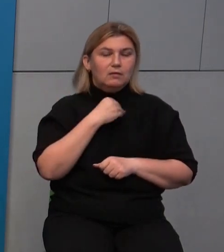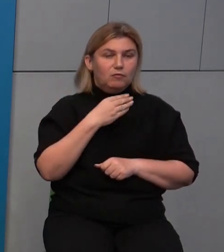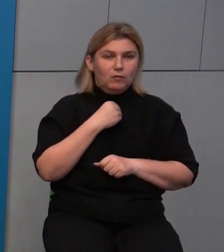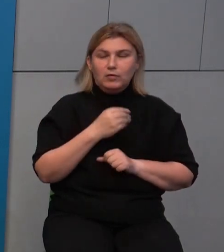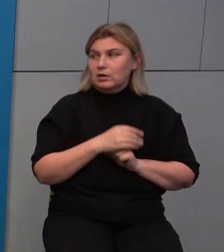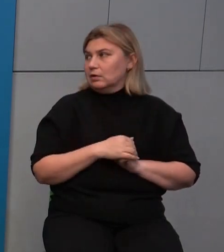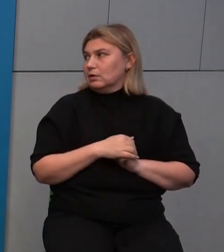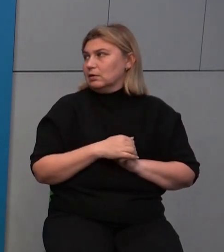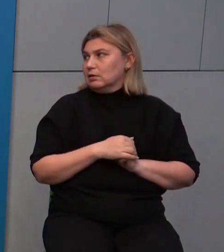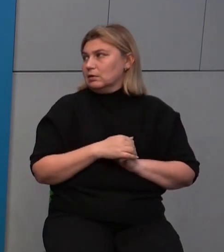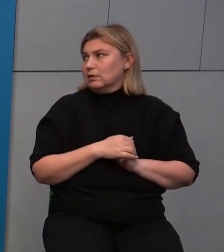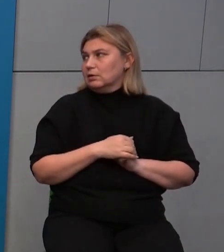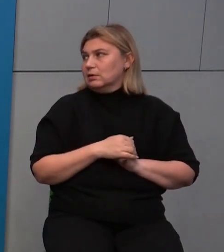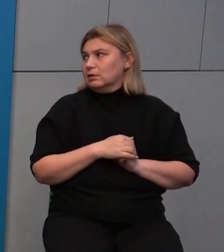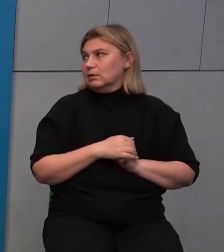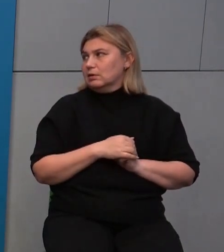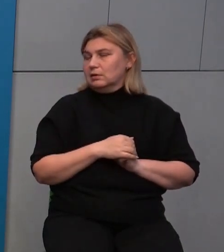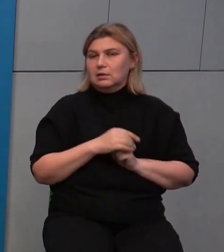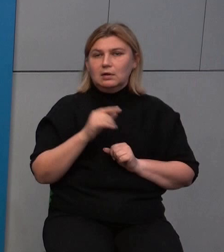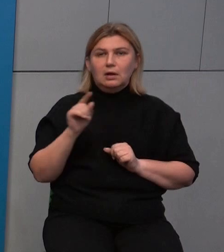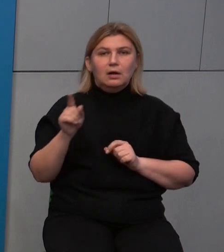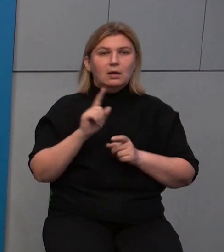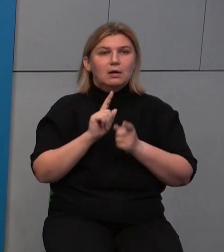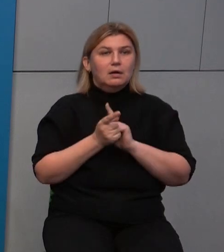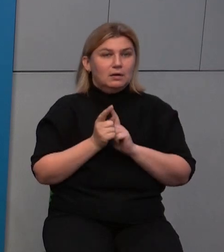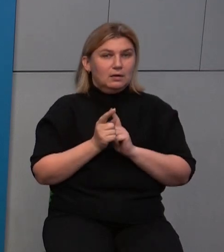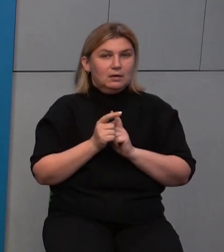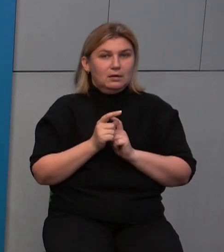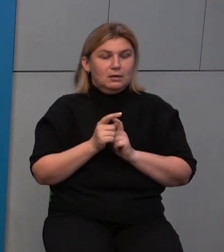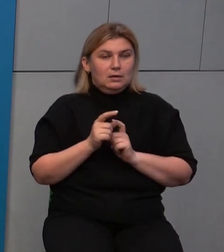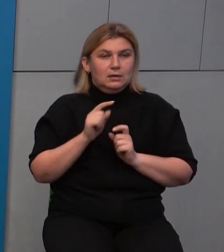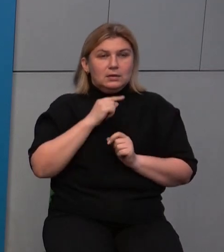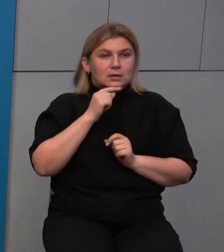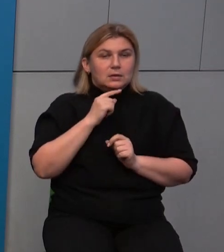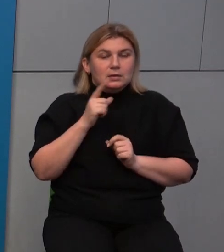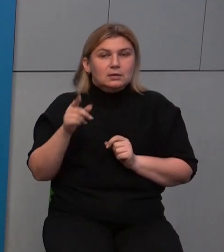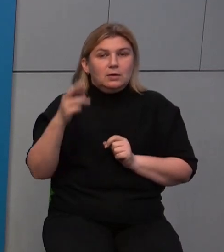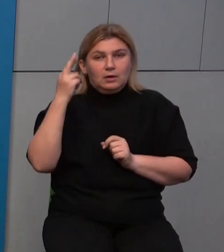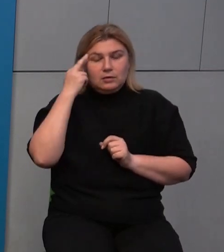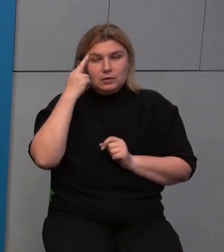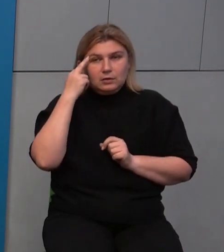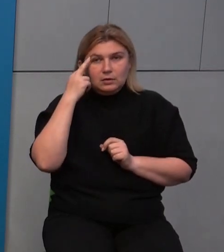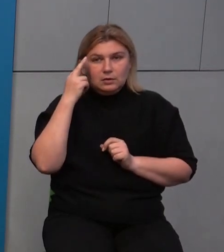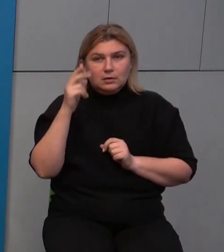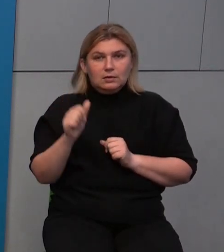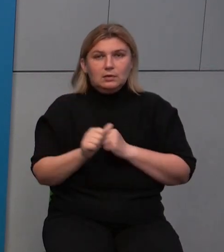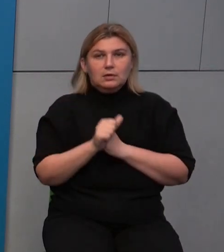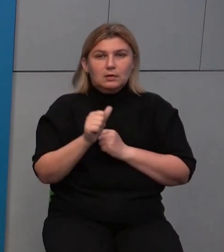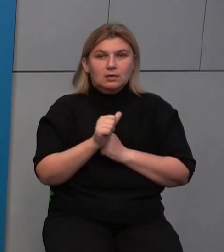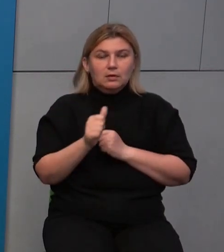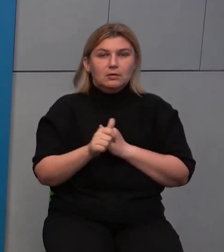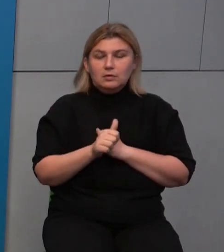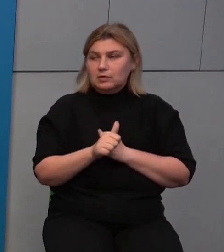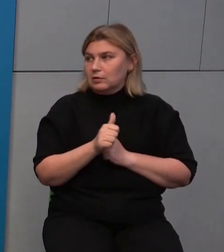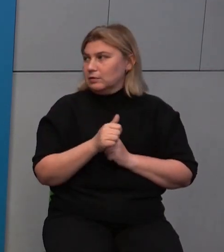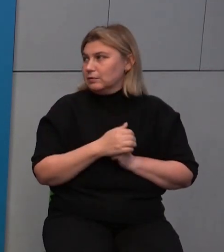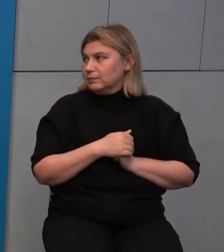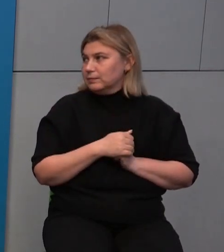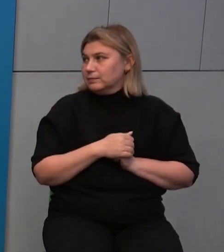Właśnie ta fikcja spekulatywna się jakoś przydaje, żeby zrozumieć, o co w tych dokumentach chodzi, to o tyle w tych bezpieki